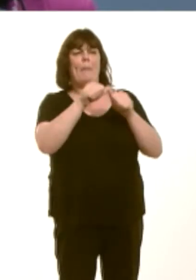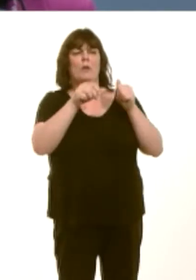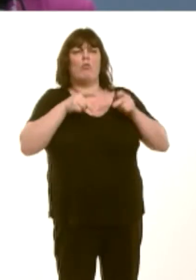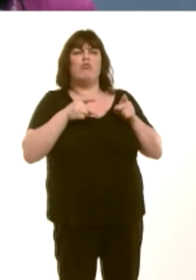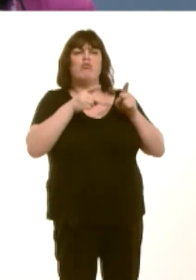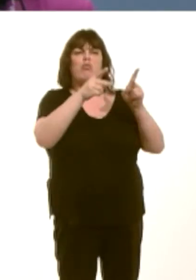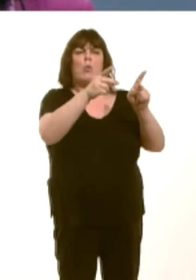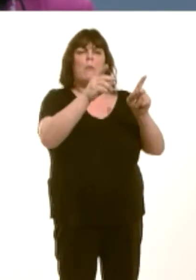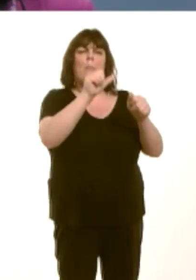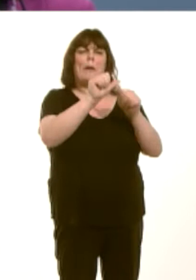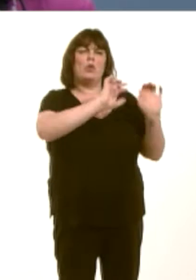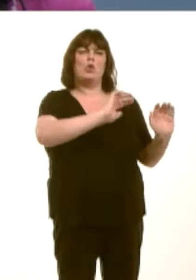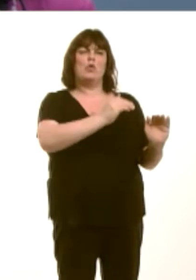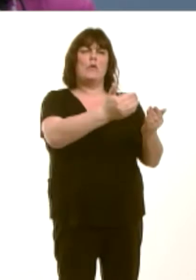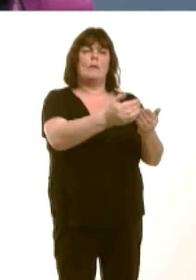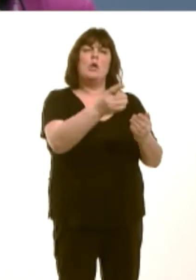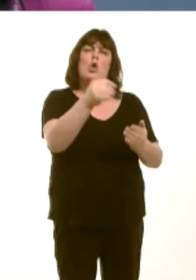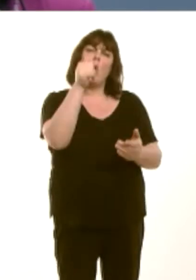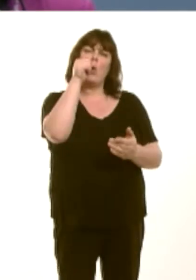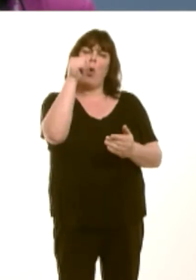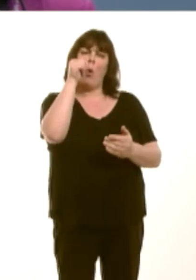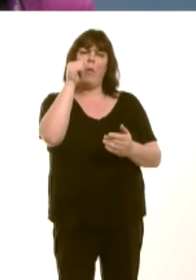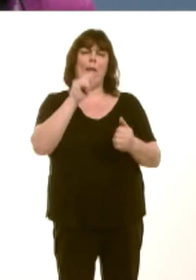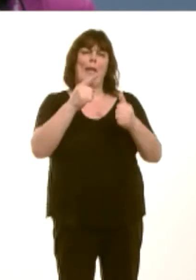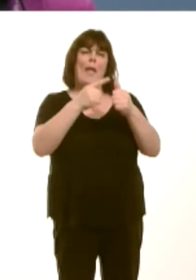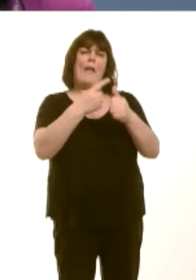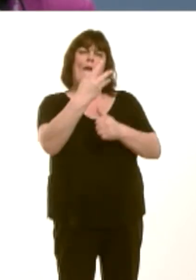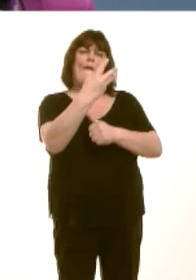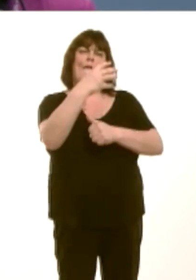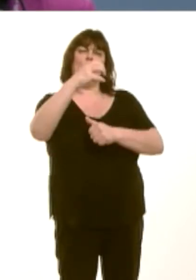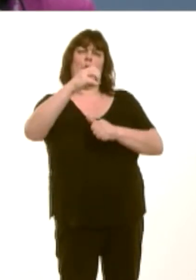You will be aware that I believe that turning the A40 in Pembrokeshire into a dual carriageway